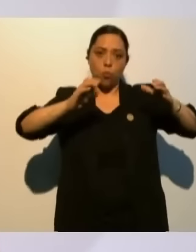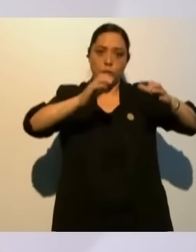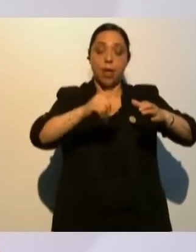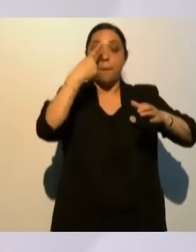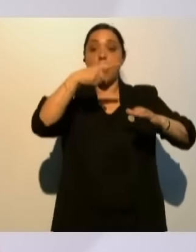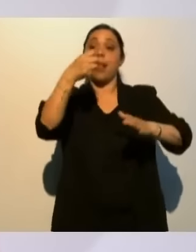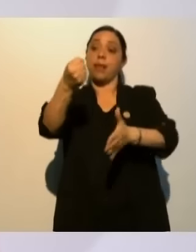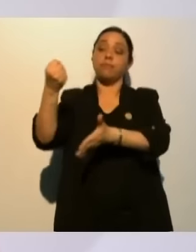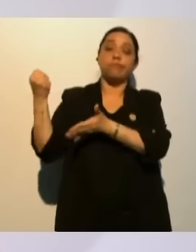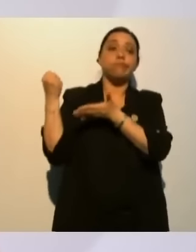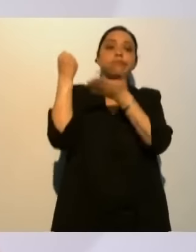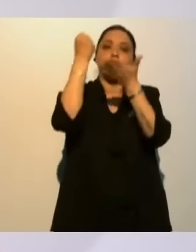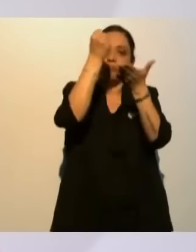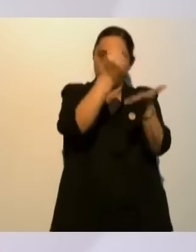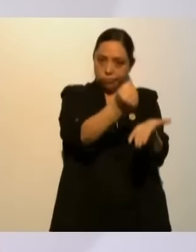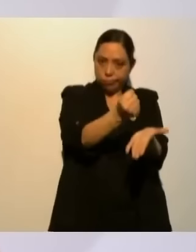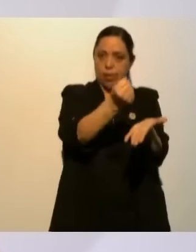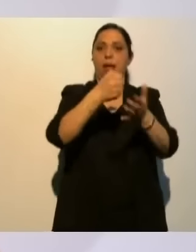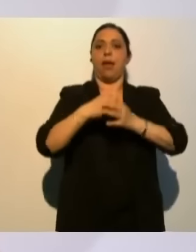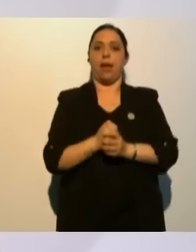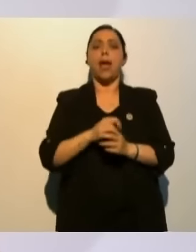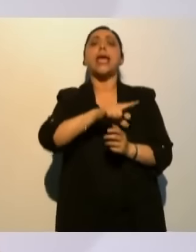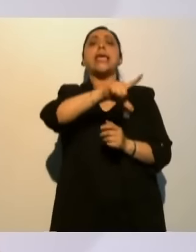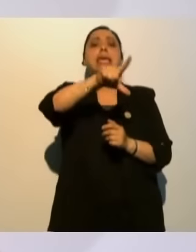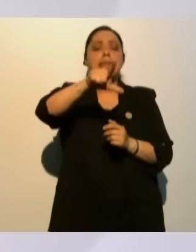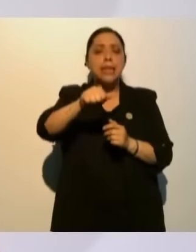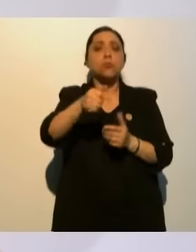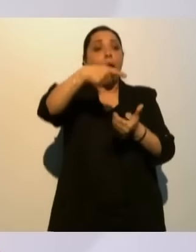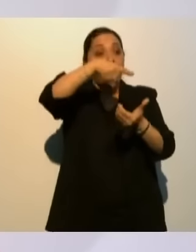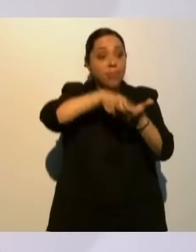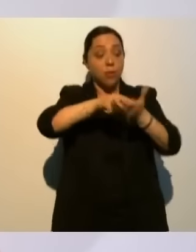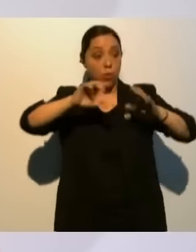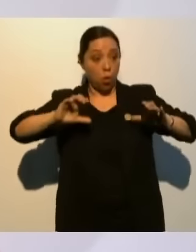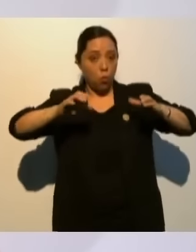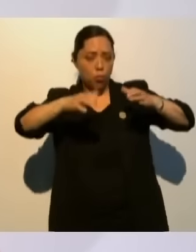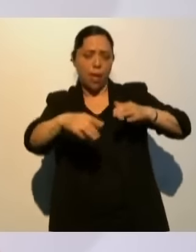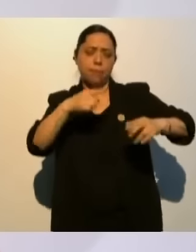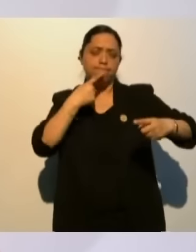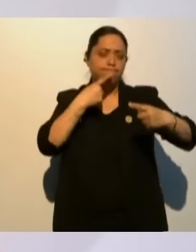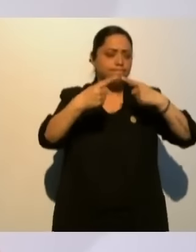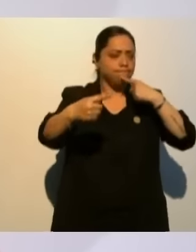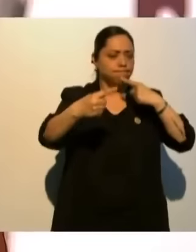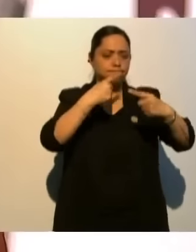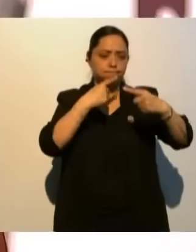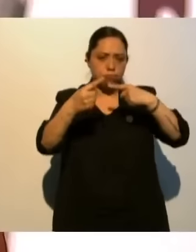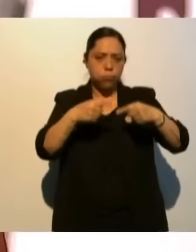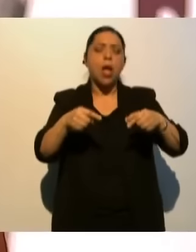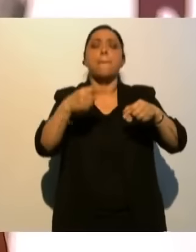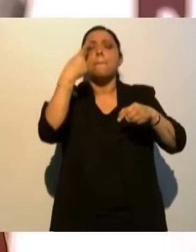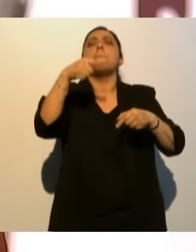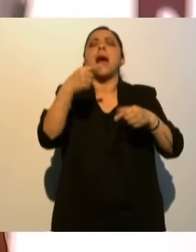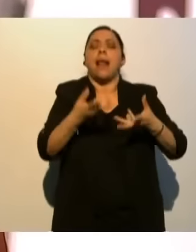directa y que se decid las propias comunidades para que se utiliza Ese es el primer punto que